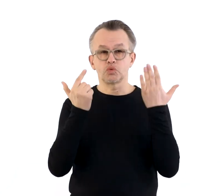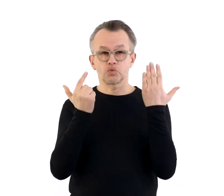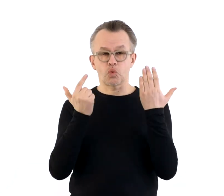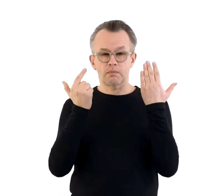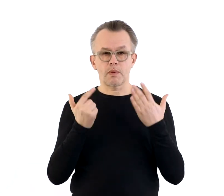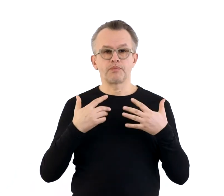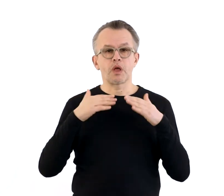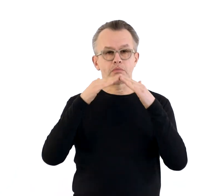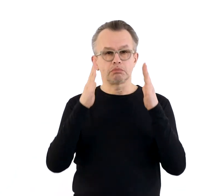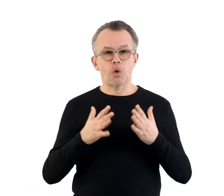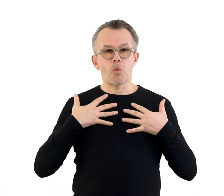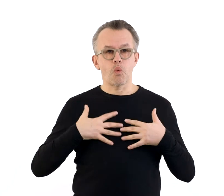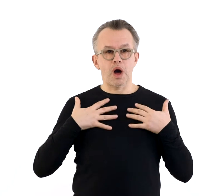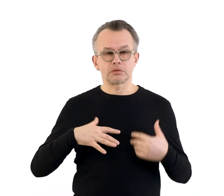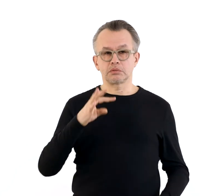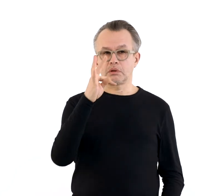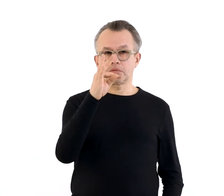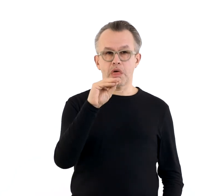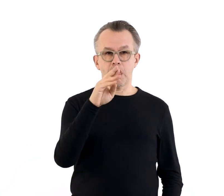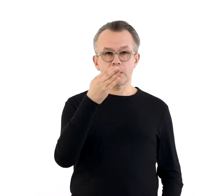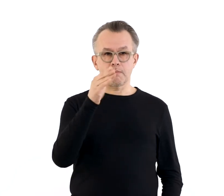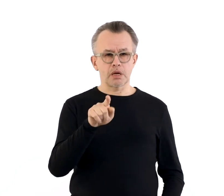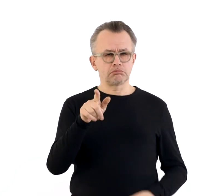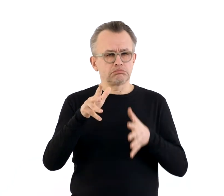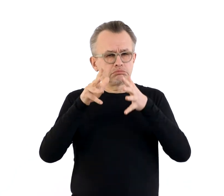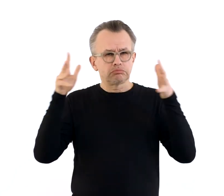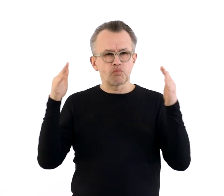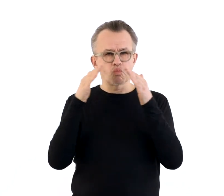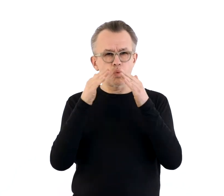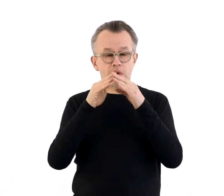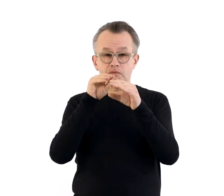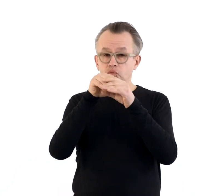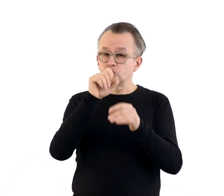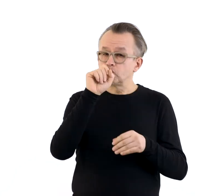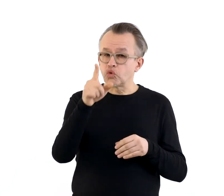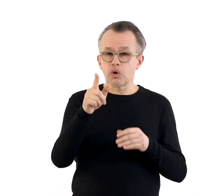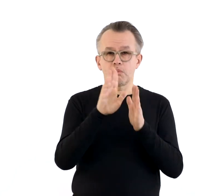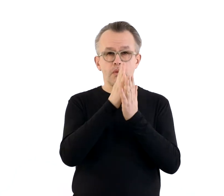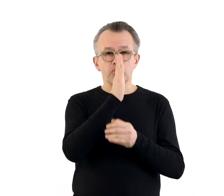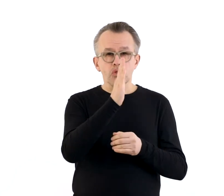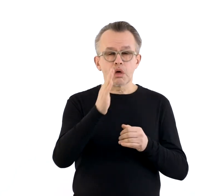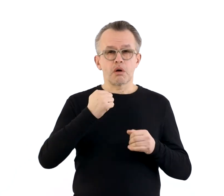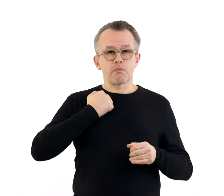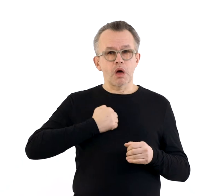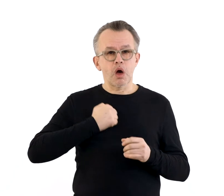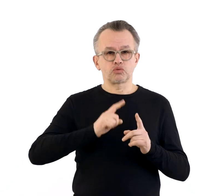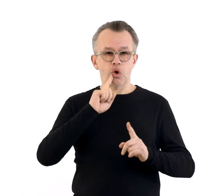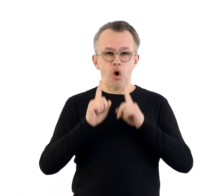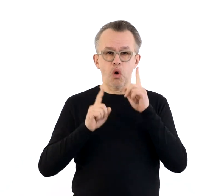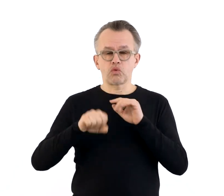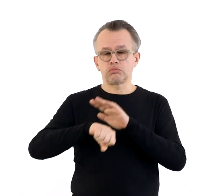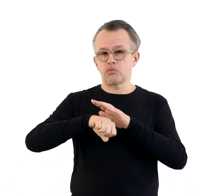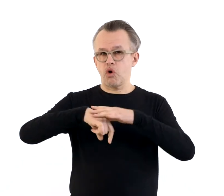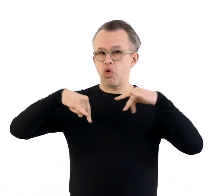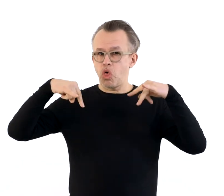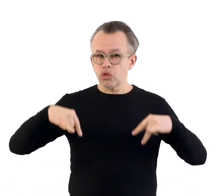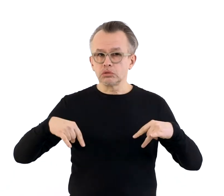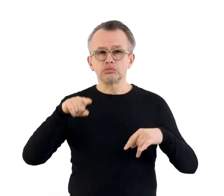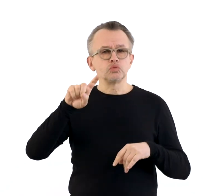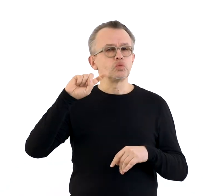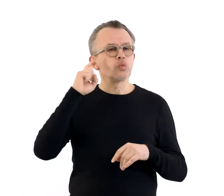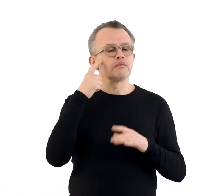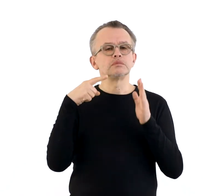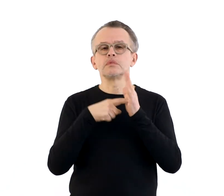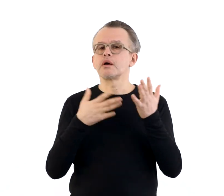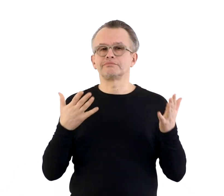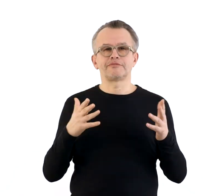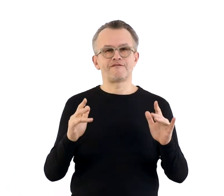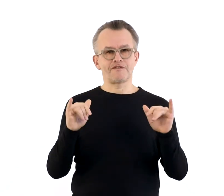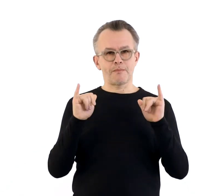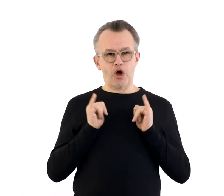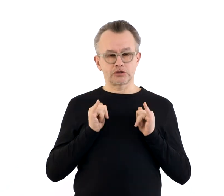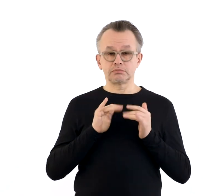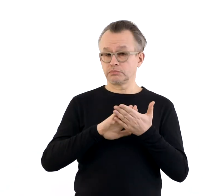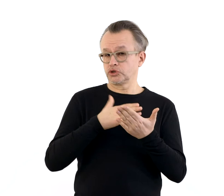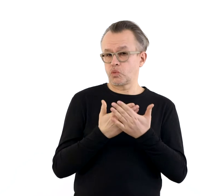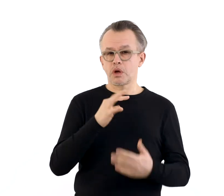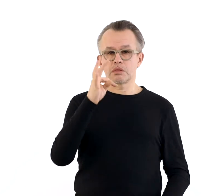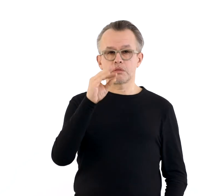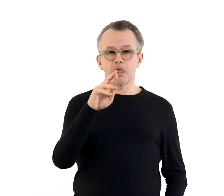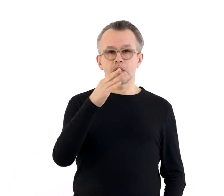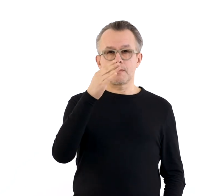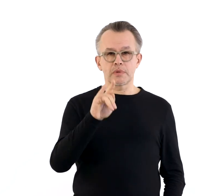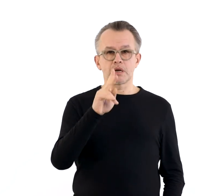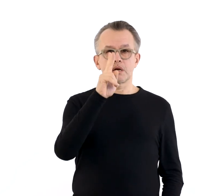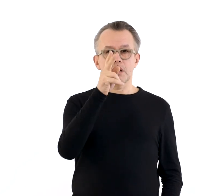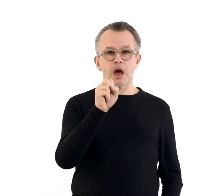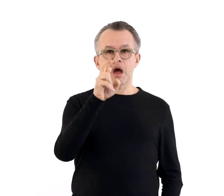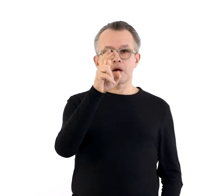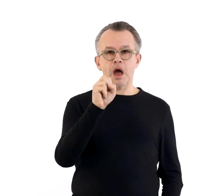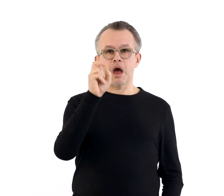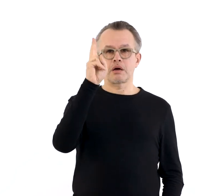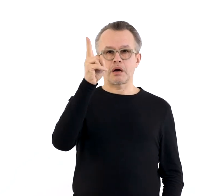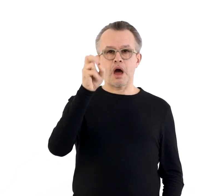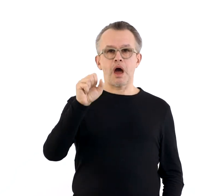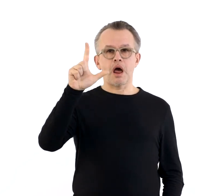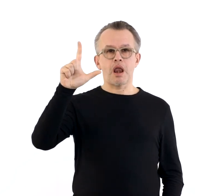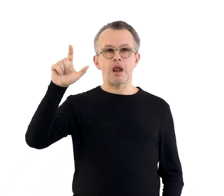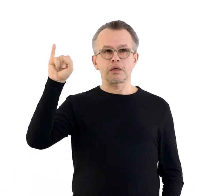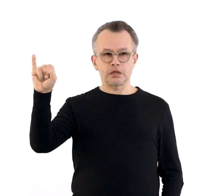łaźnie (termy) – wielkie budynki z biblioteką, basenami, ogrodami i boiskami sportowymi do celów wypoczynkowych (np. Termy Karakalli)